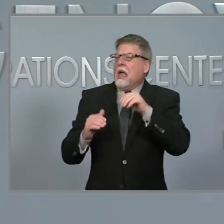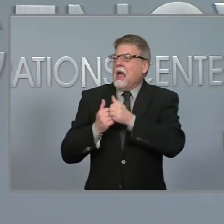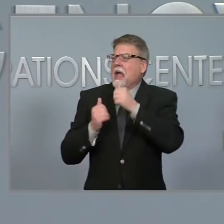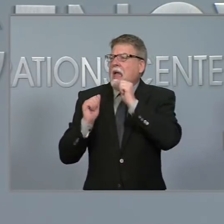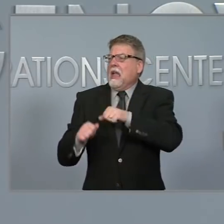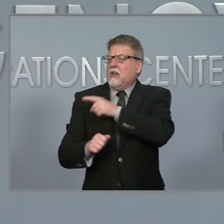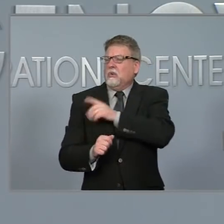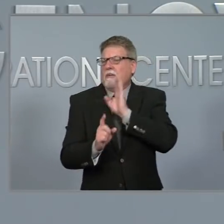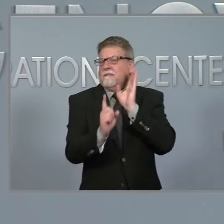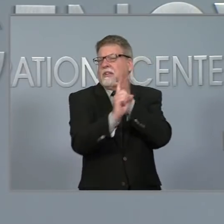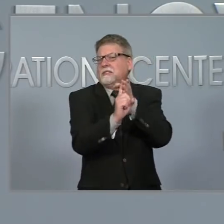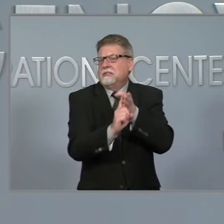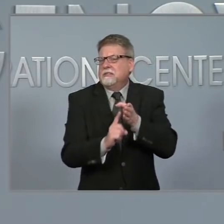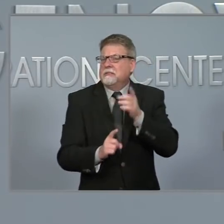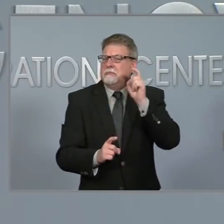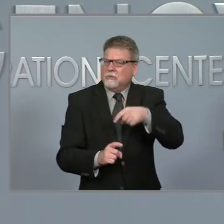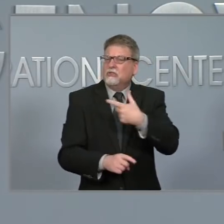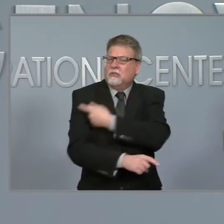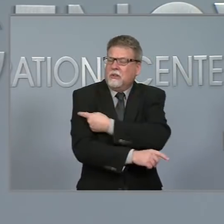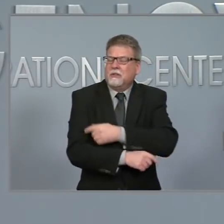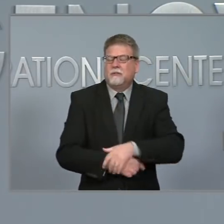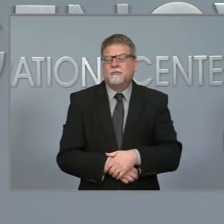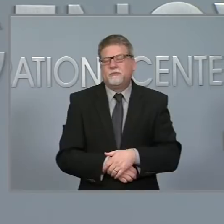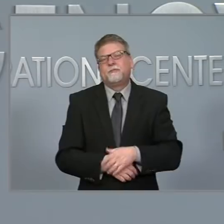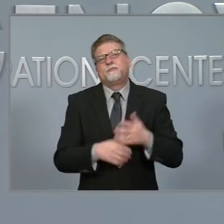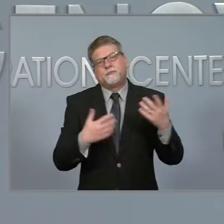cree que el el índice están